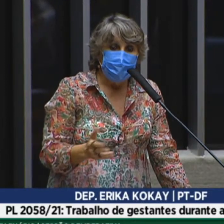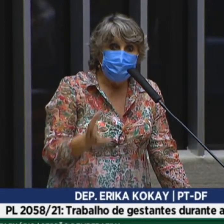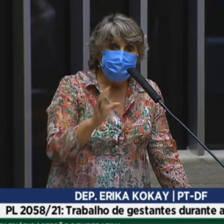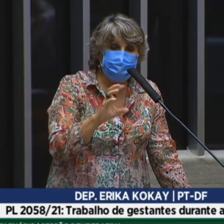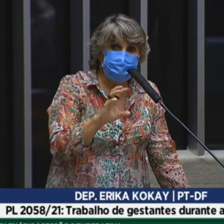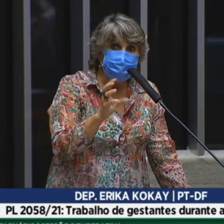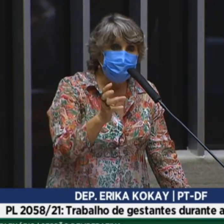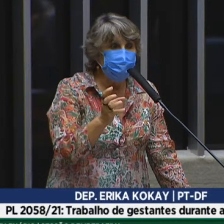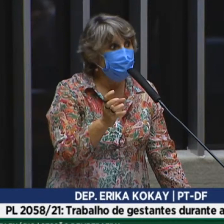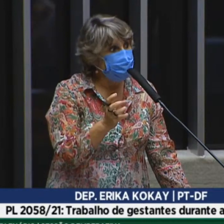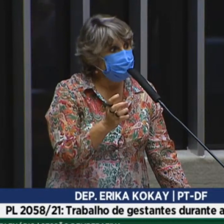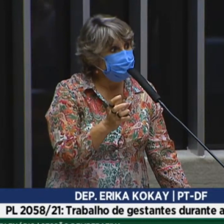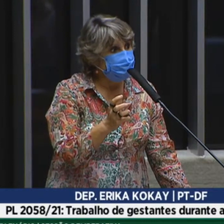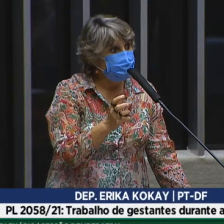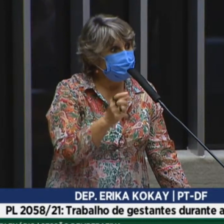AGORA SE TRANSFORMOU... ESTÁ